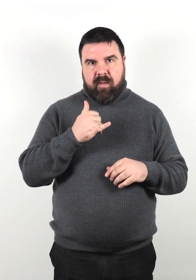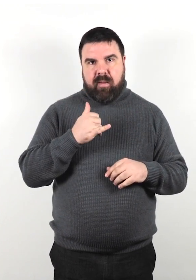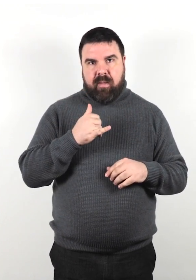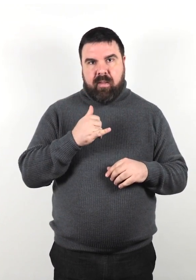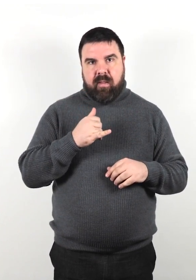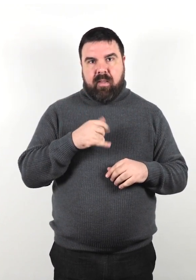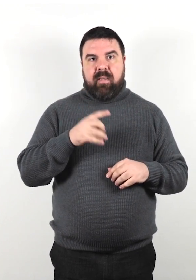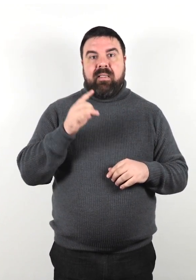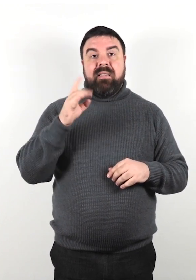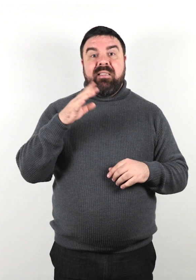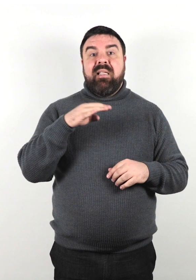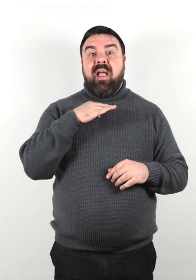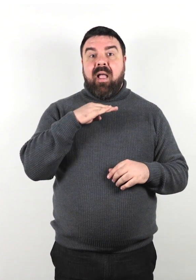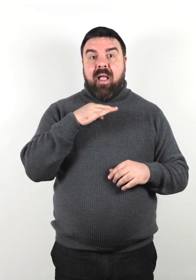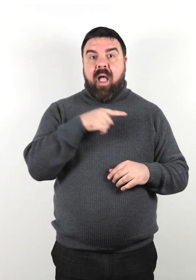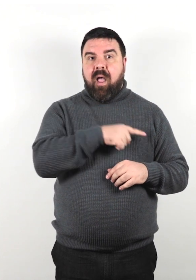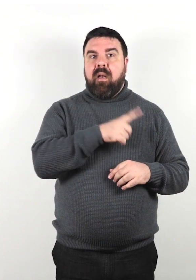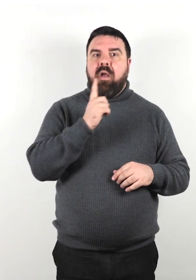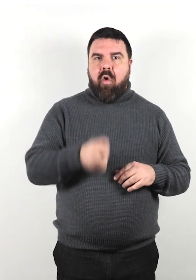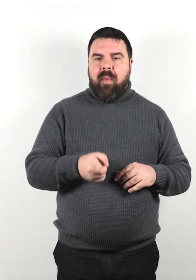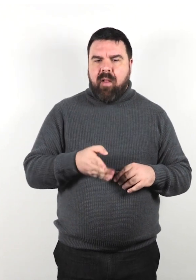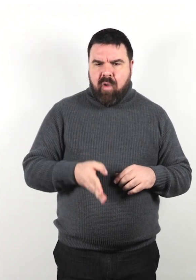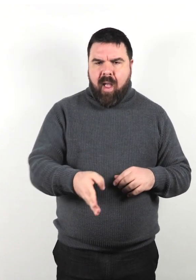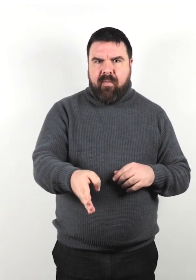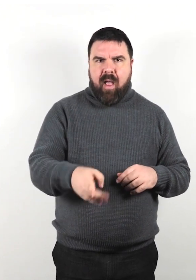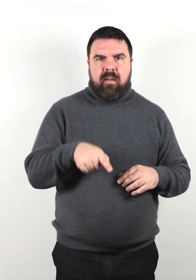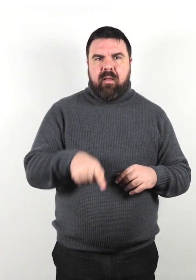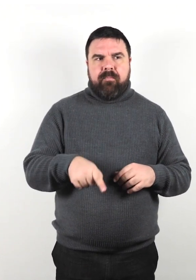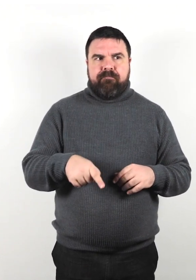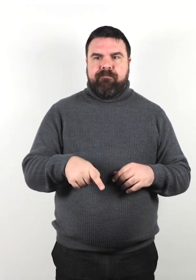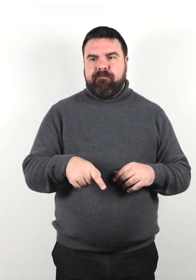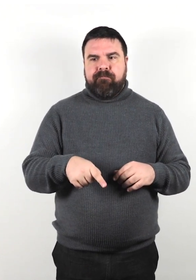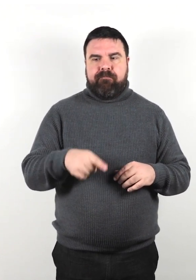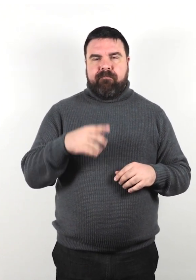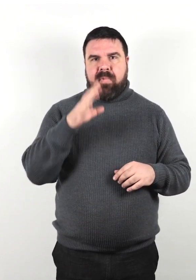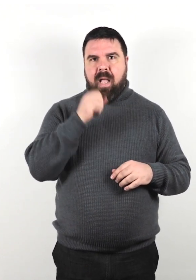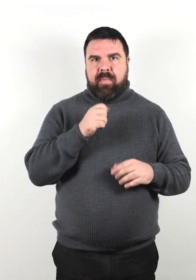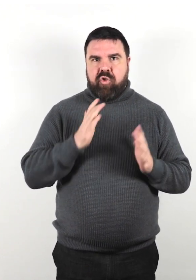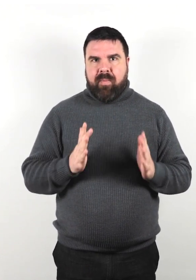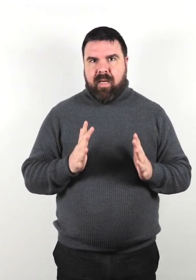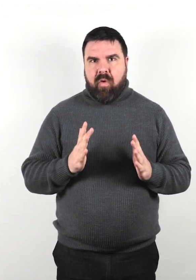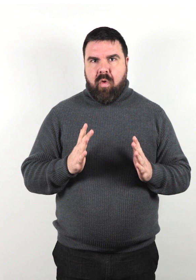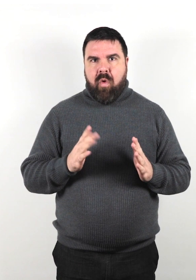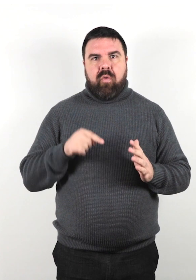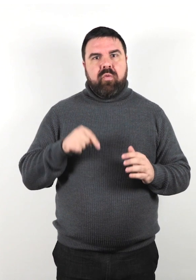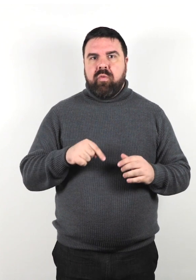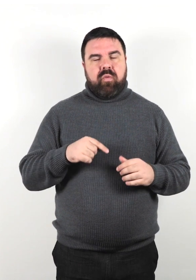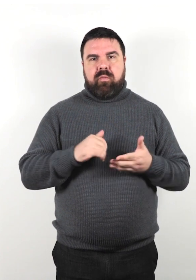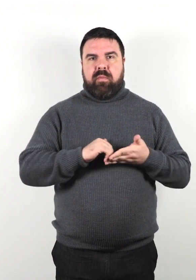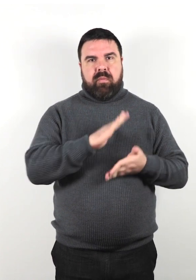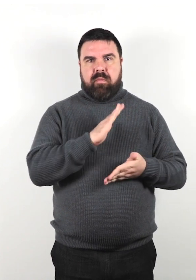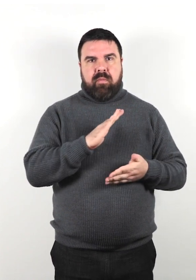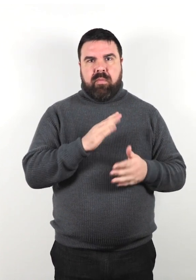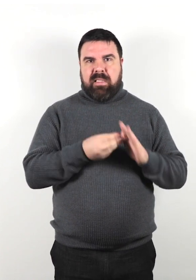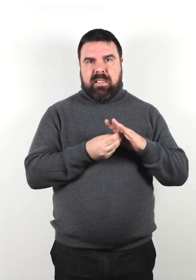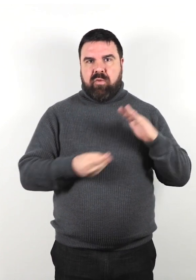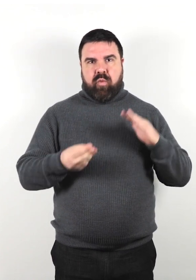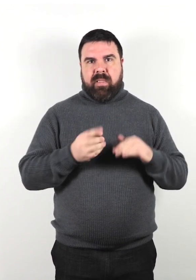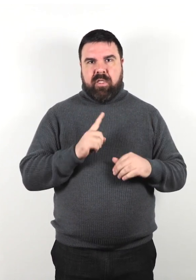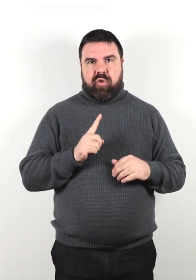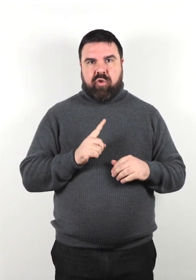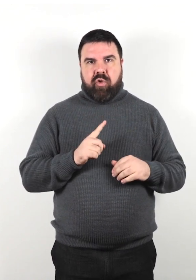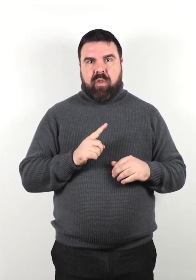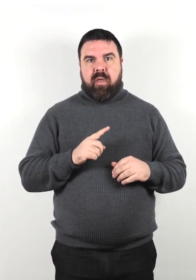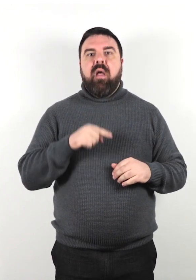Se al cane viene dato il comando di "andare avanti", ma riconosce che sarebbe pericoloso, il cane "disobbedisce" a questo comando per evitare il pericolo